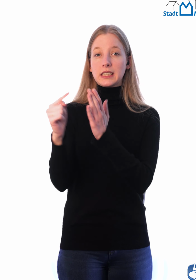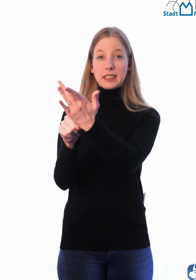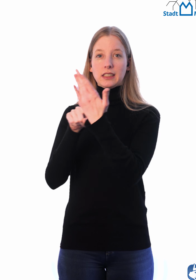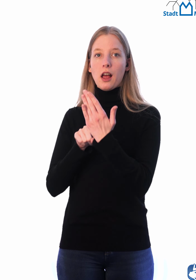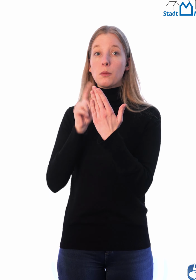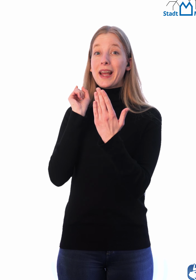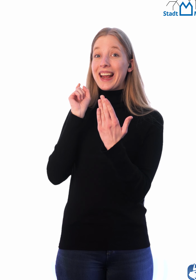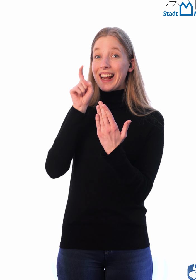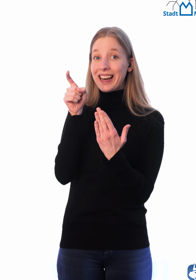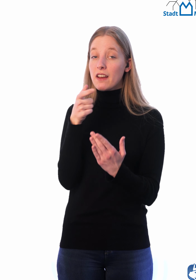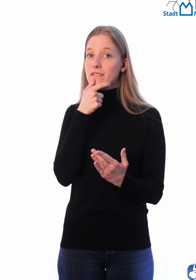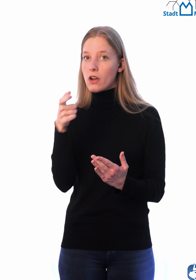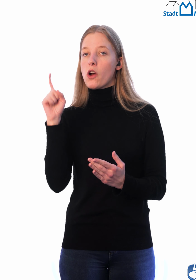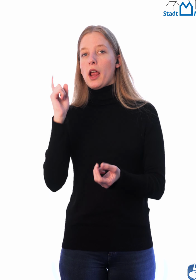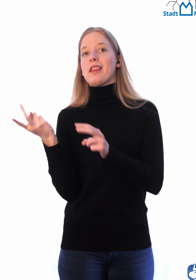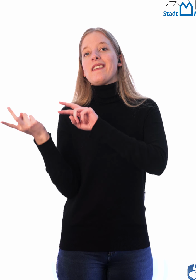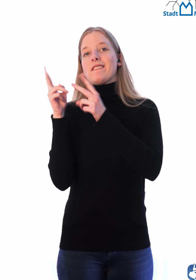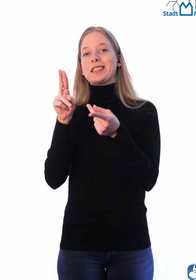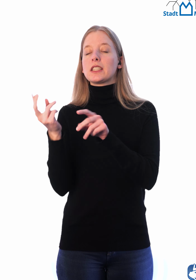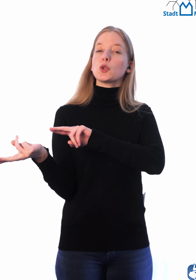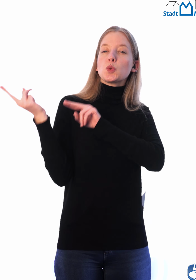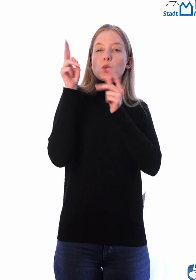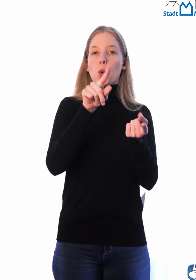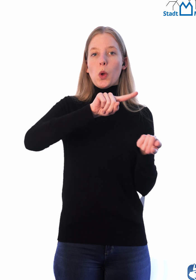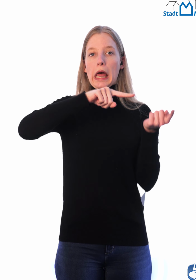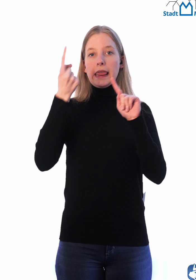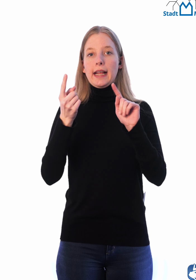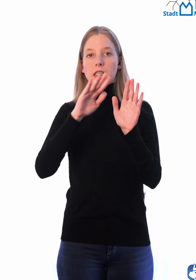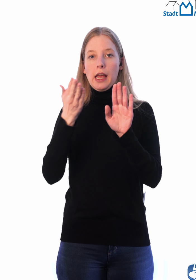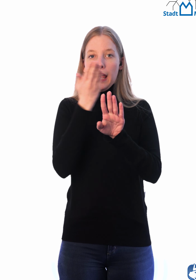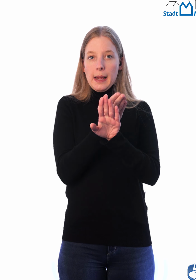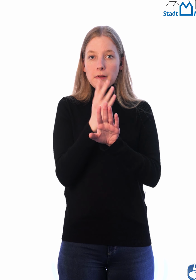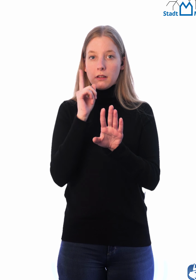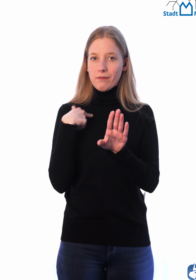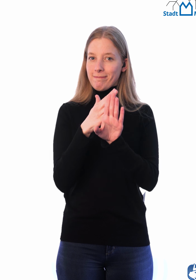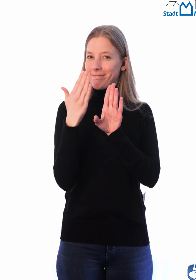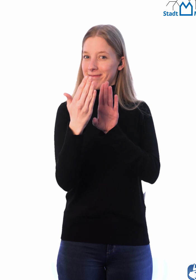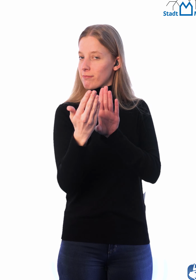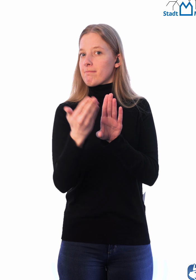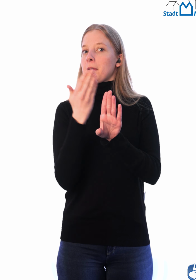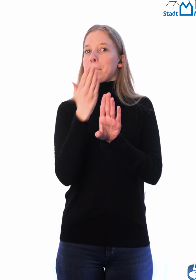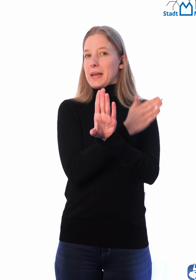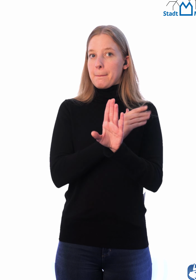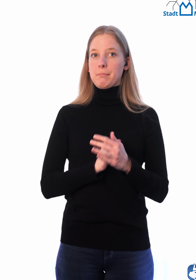Über einen Klick auf dieses Wort wechseln Sie zurück in diese Ebene.